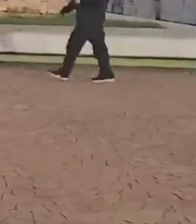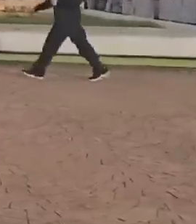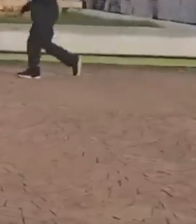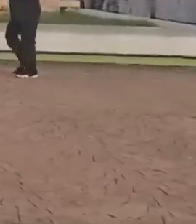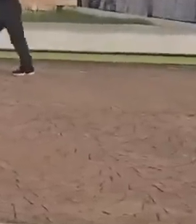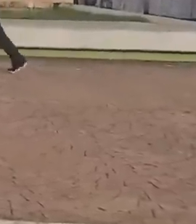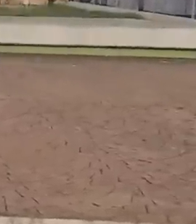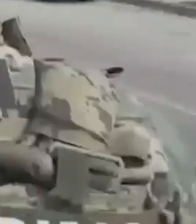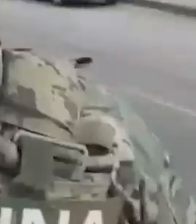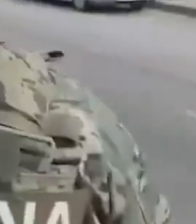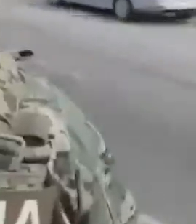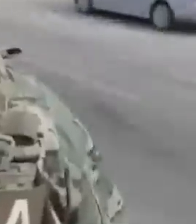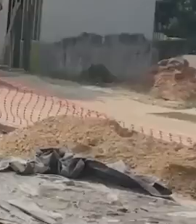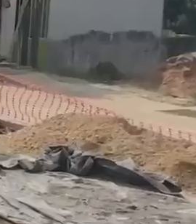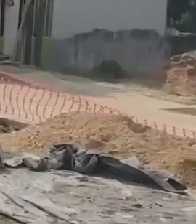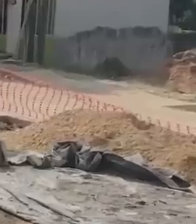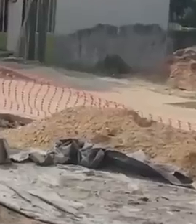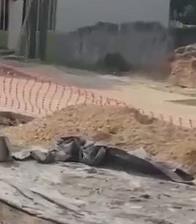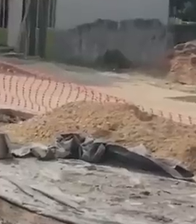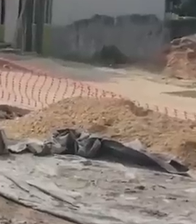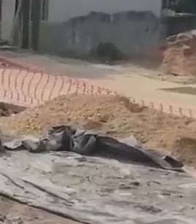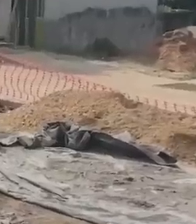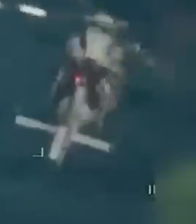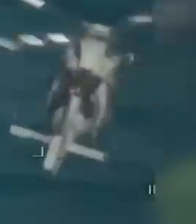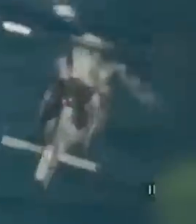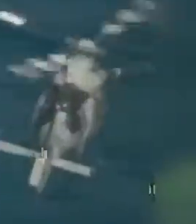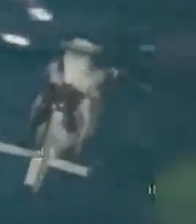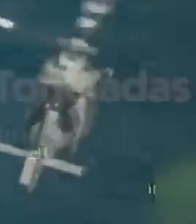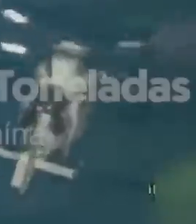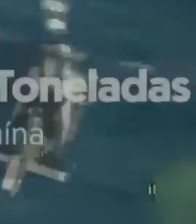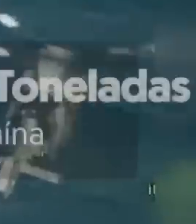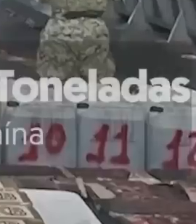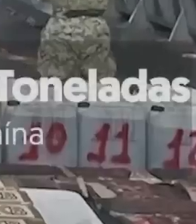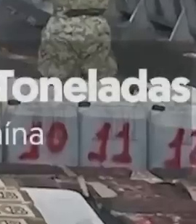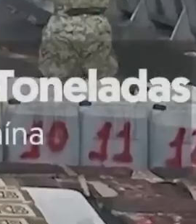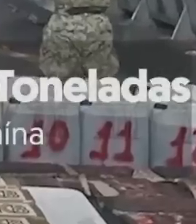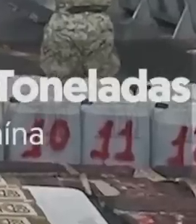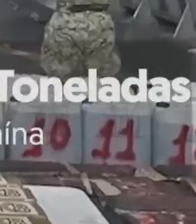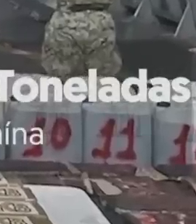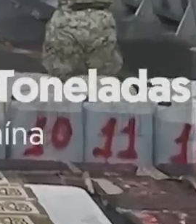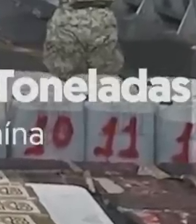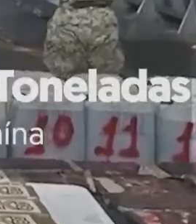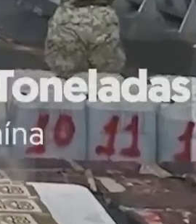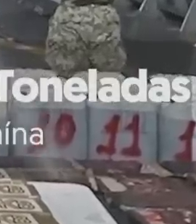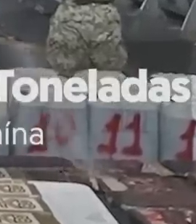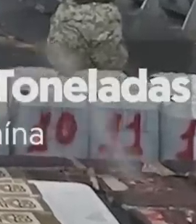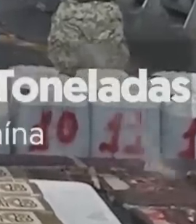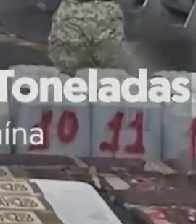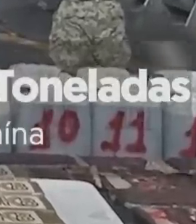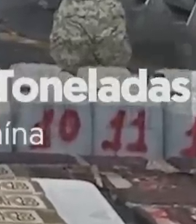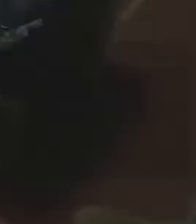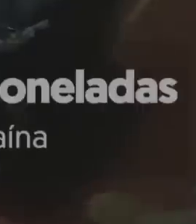relevantes en costas de Guerrero y Chiapas la armada de México aseguró 8.3 toneladas de cocaína